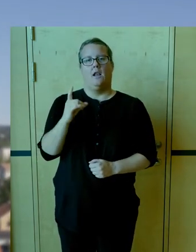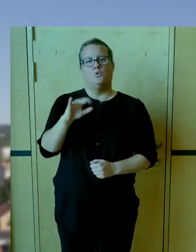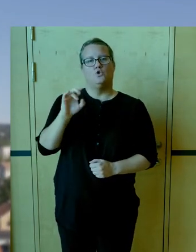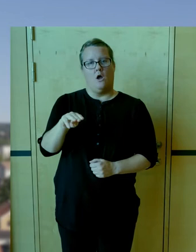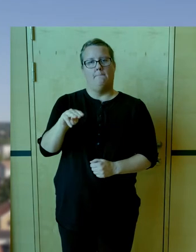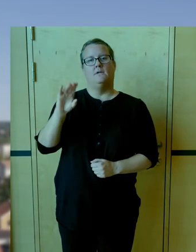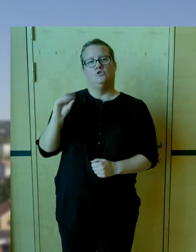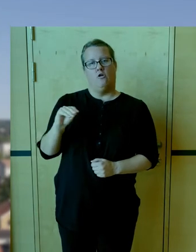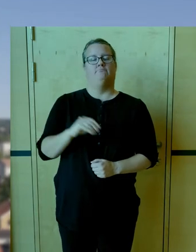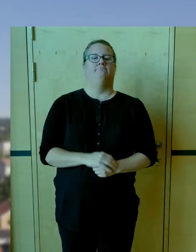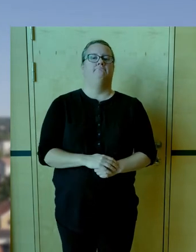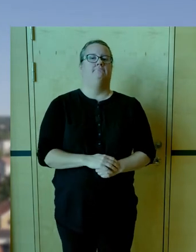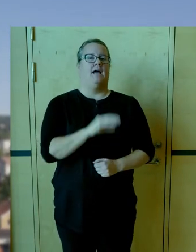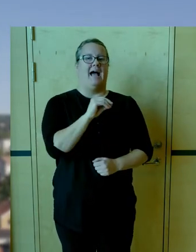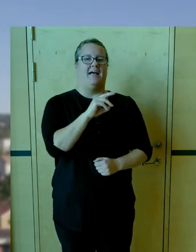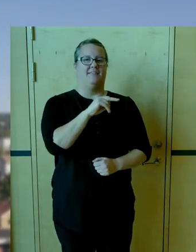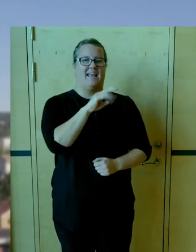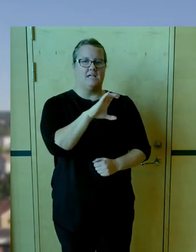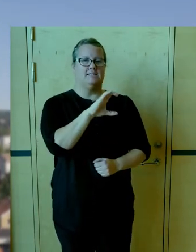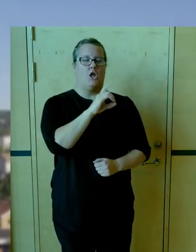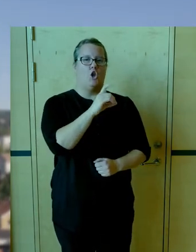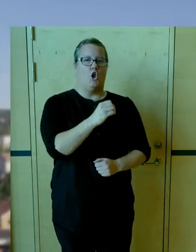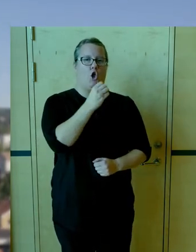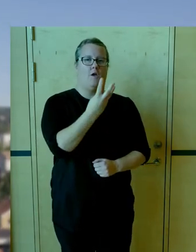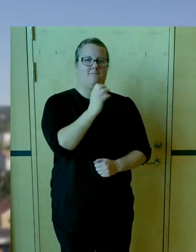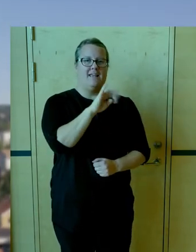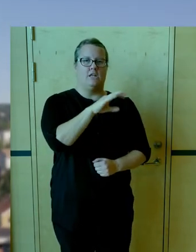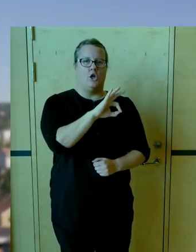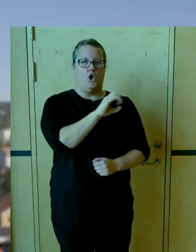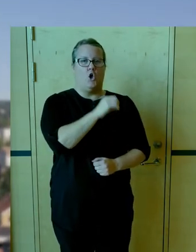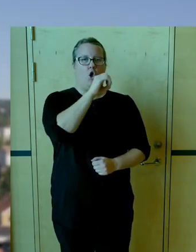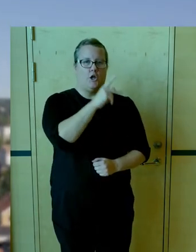Ja Andreas löwenhöök Nej Kjell Lindström